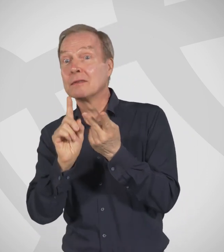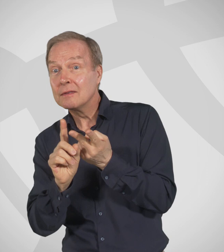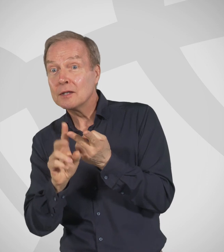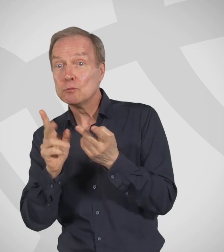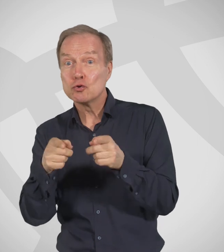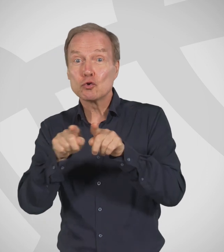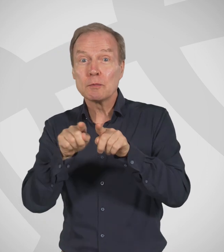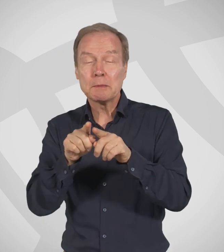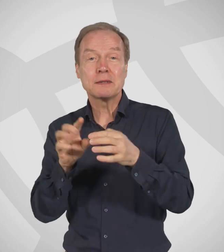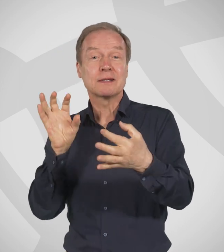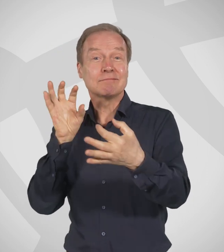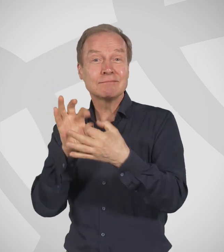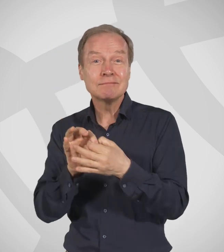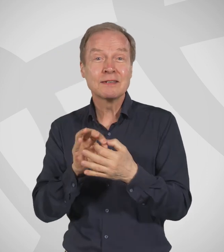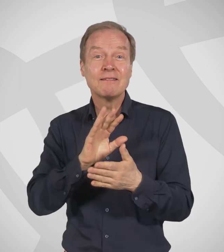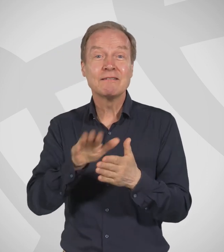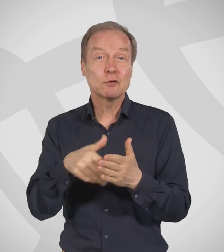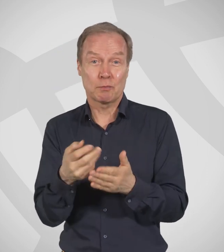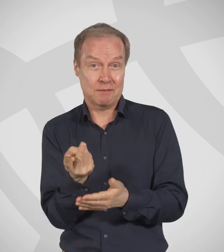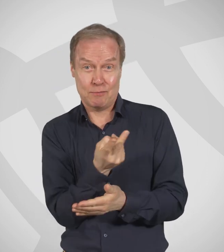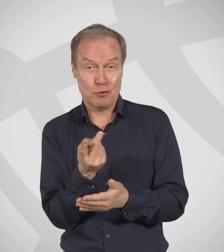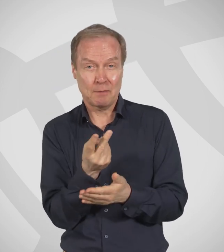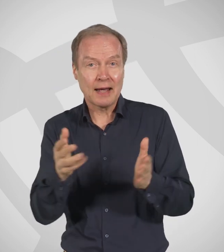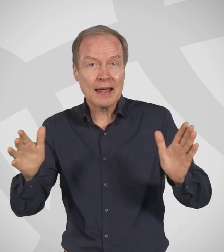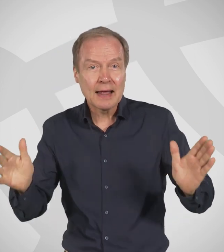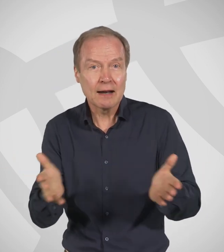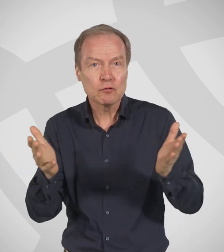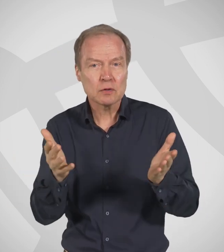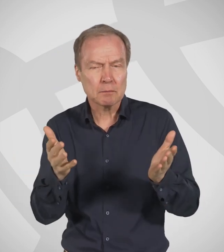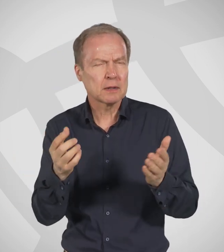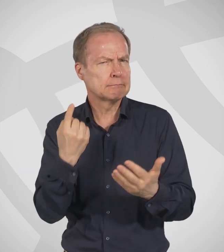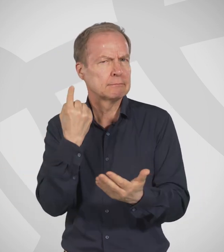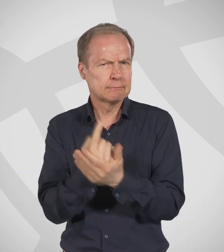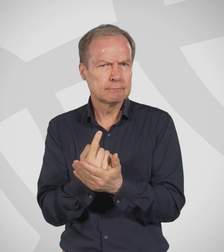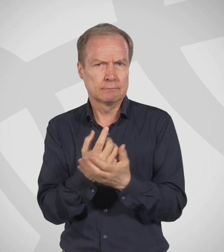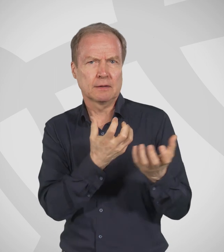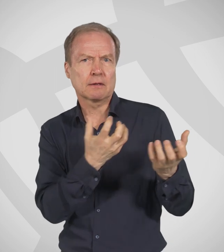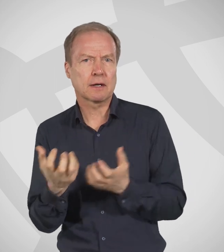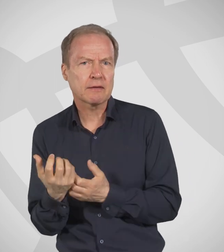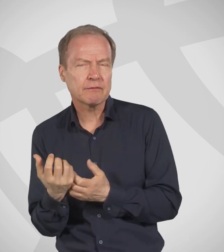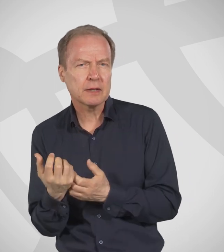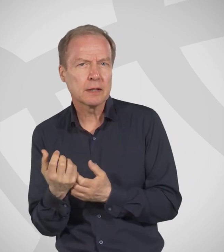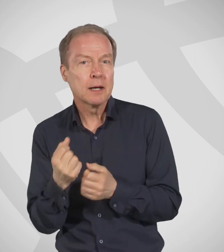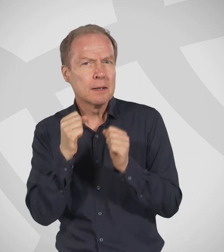Myös toimenpiteet viittomakielten elvyttämiseksi - ovat erittäin tärkeitä ja tarpeellisia.